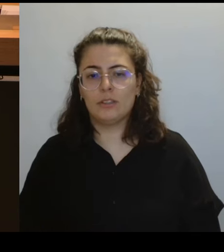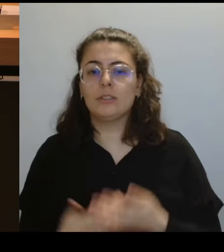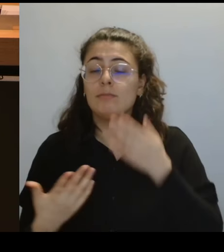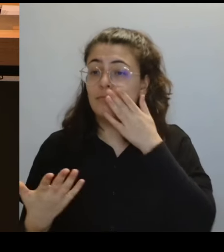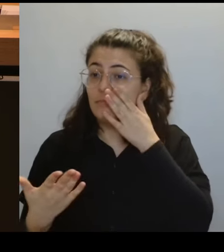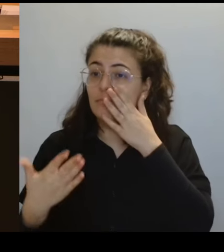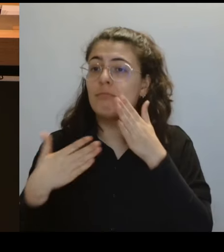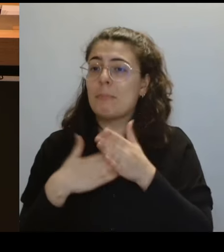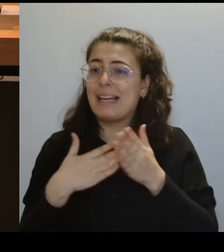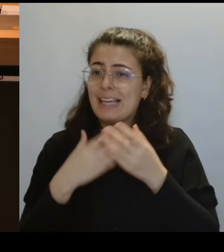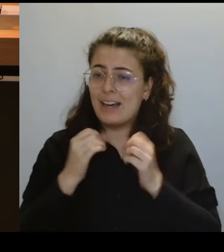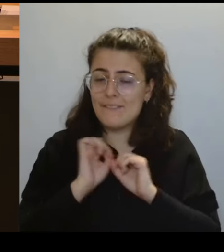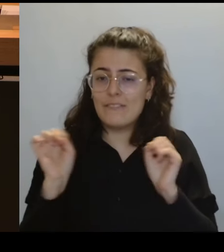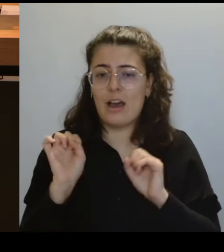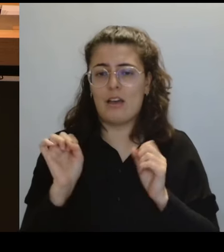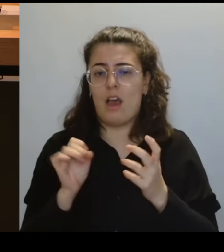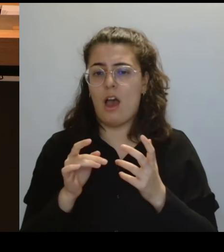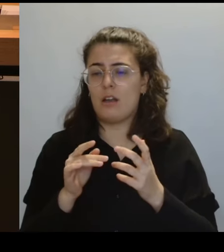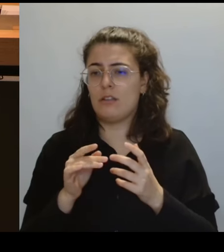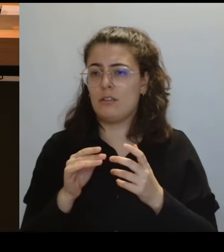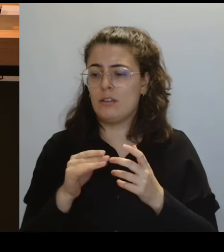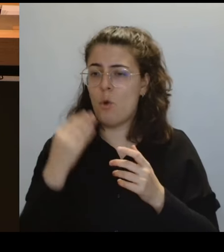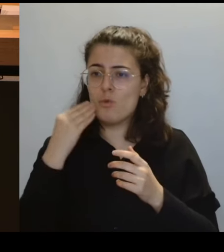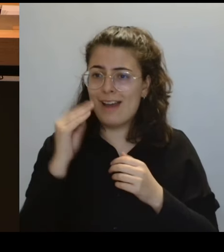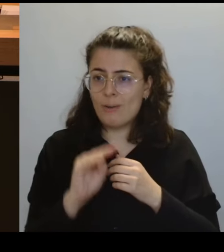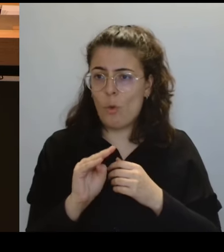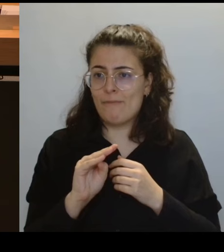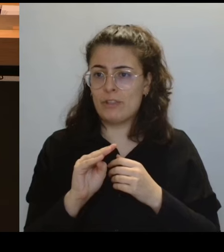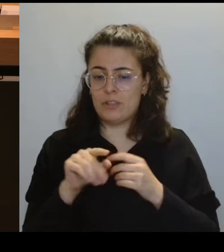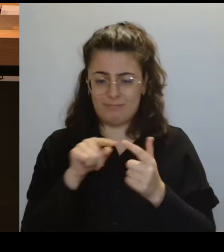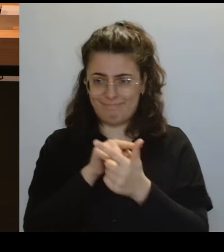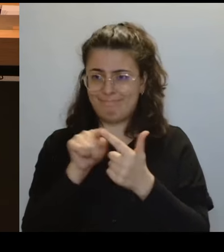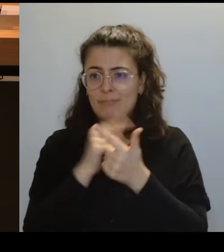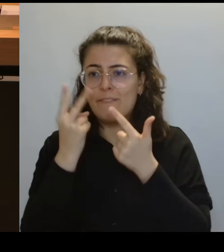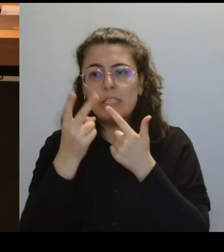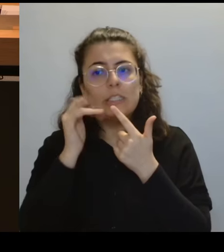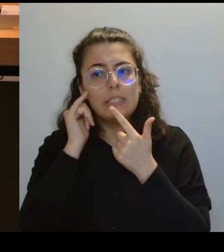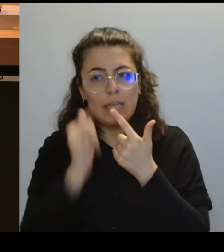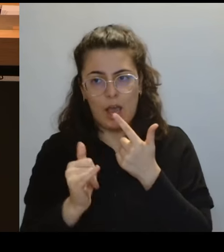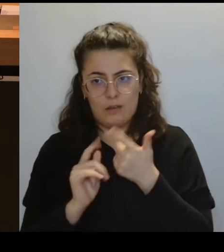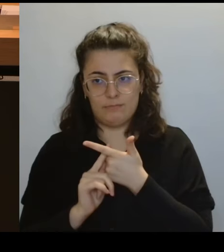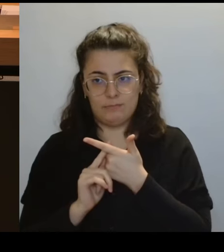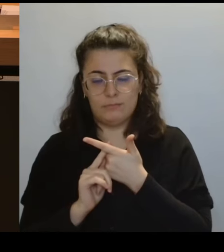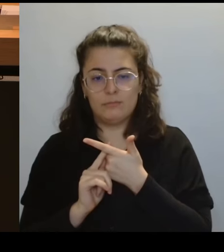Obdachlose alles ganz wichtig. Aber nur die Verwahrung kann es nicht sein. Es muss endlich auch